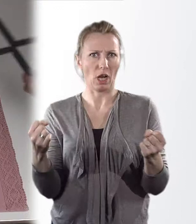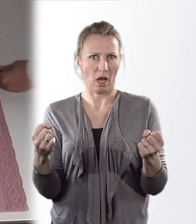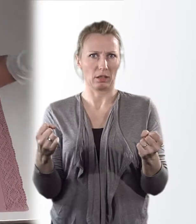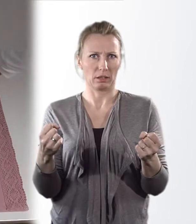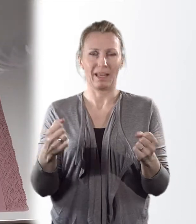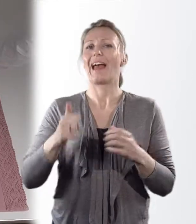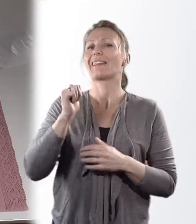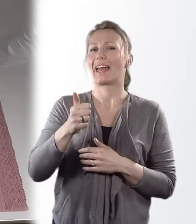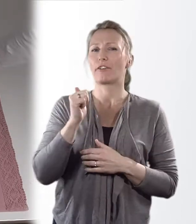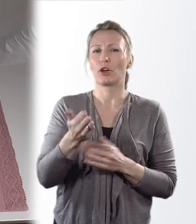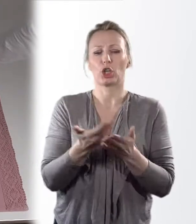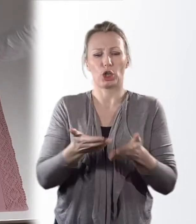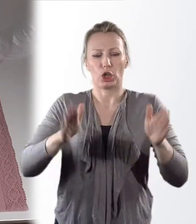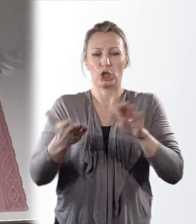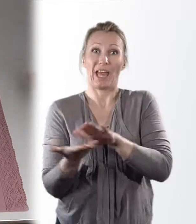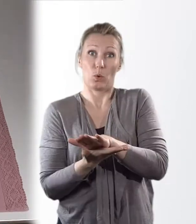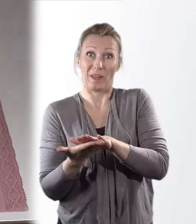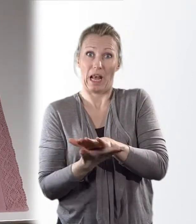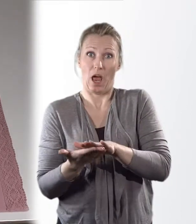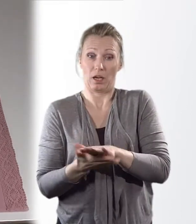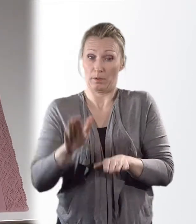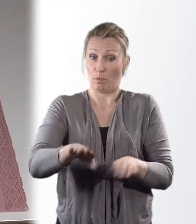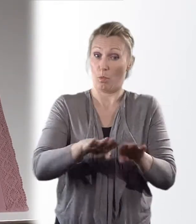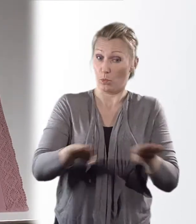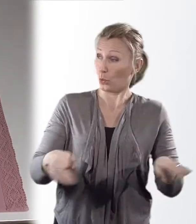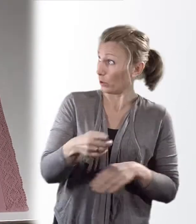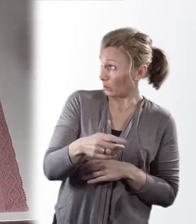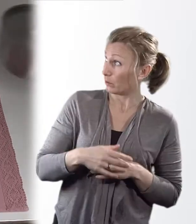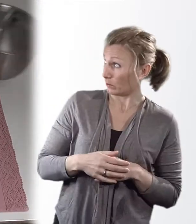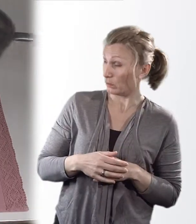Sett derfor et gryteunderlag på bordet.